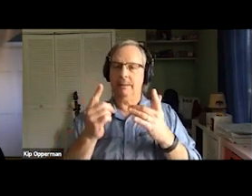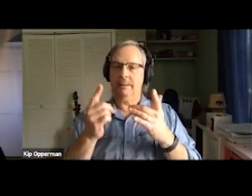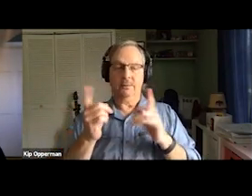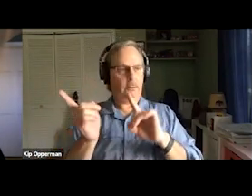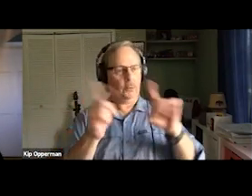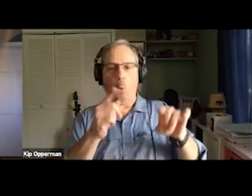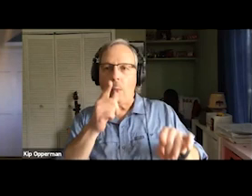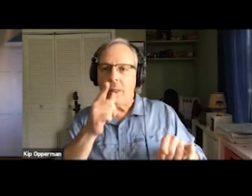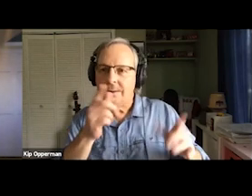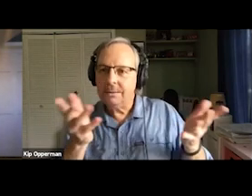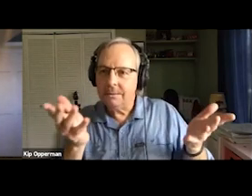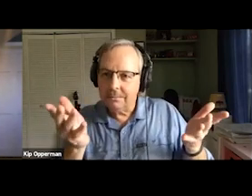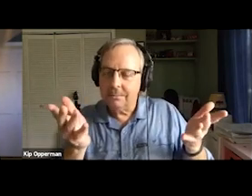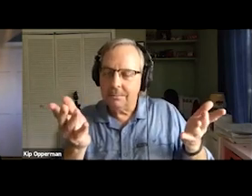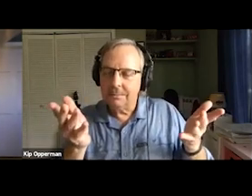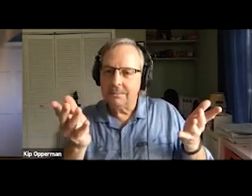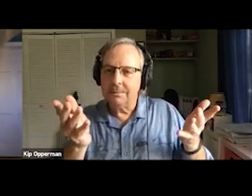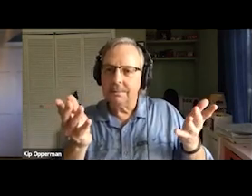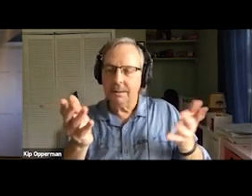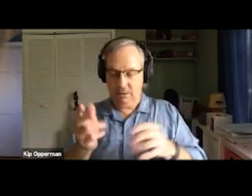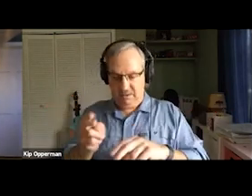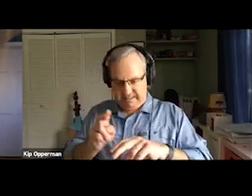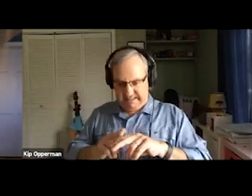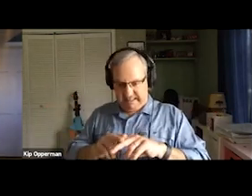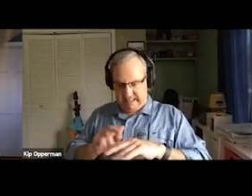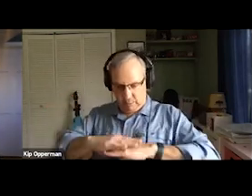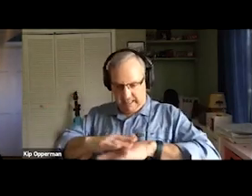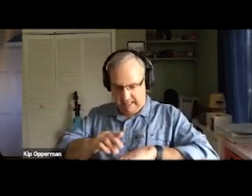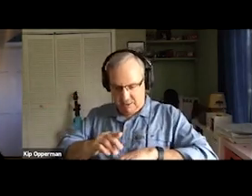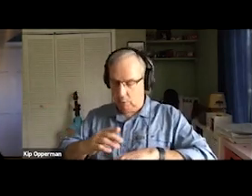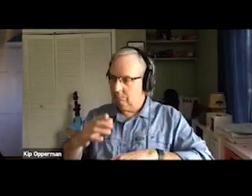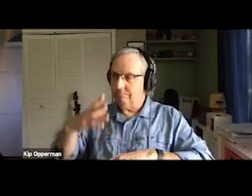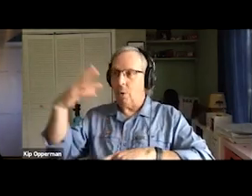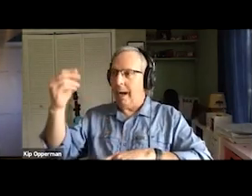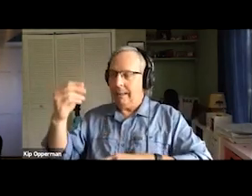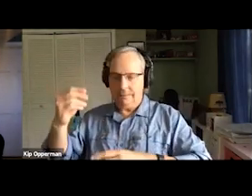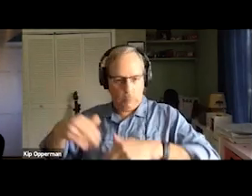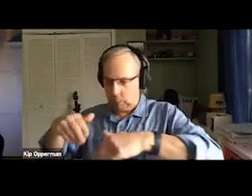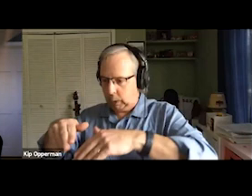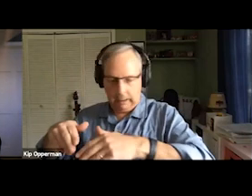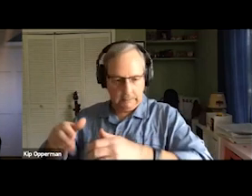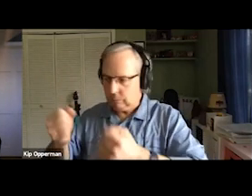o lo tomas en tu escritorio o sobre la marcha o entre visitas domiciliarias,